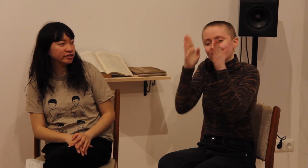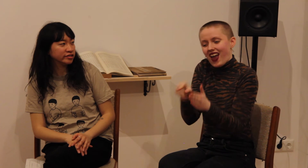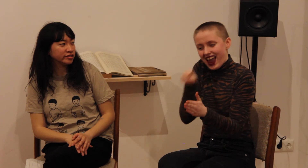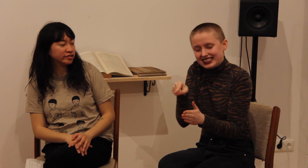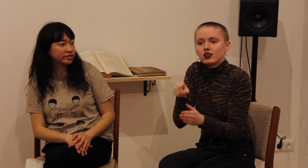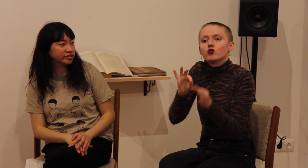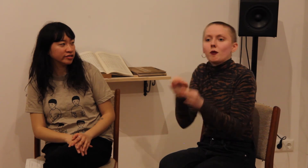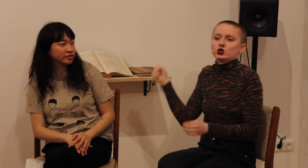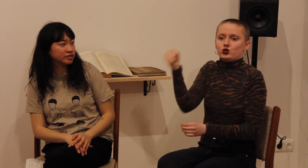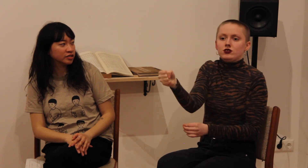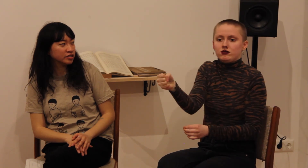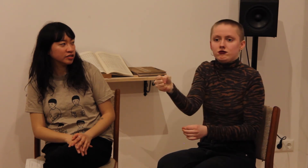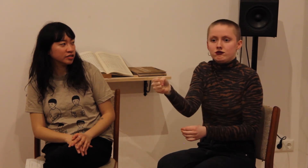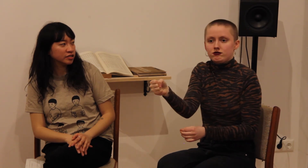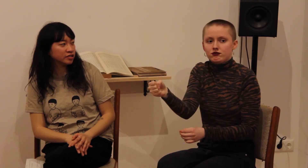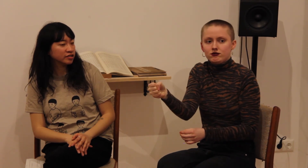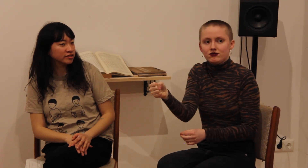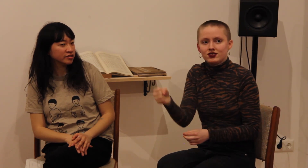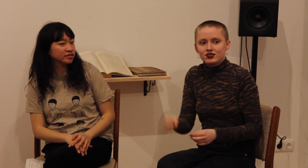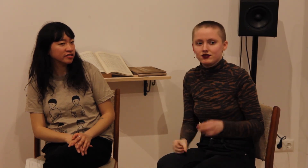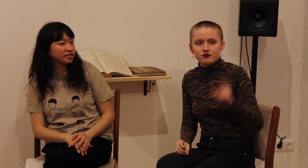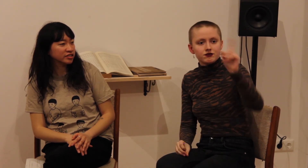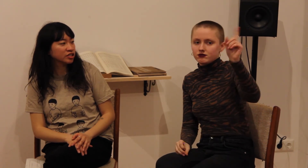Aber welches Fach sollte auf jeden Fall in Gebärdensprache unterrichtet werden?